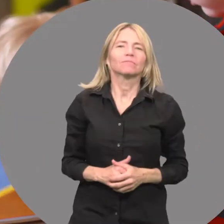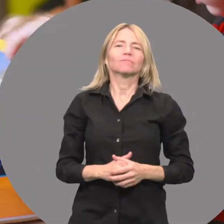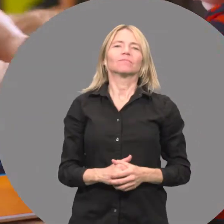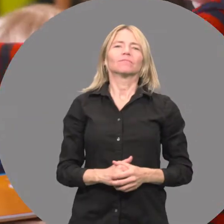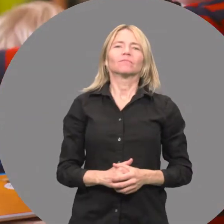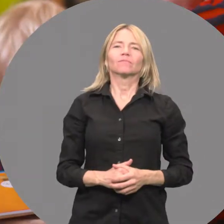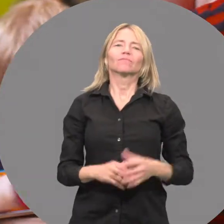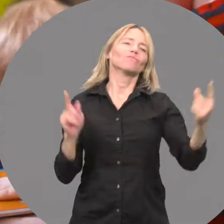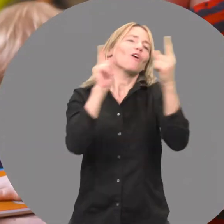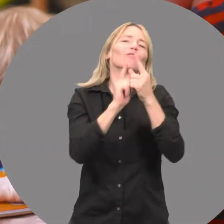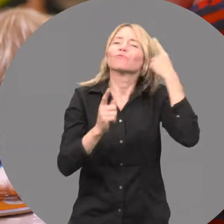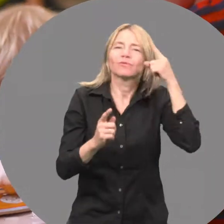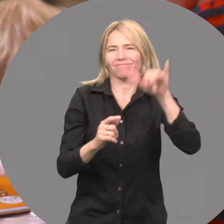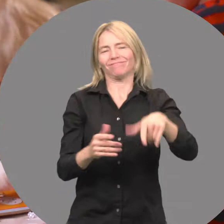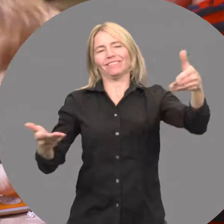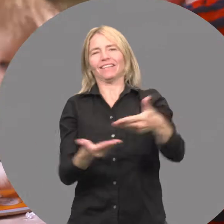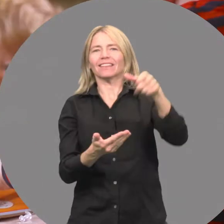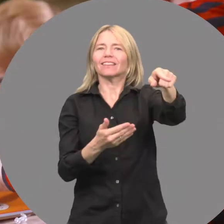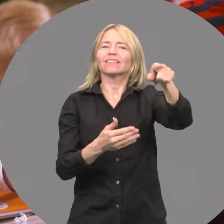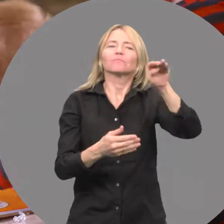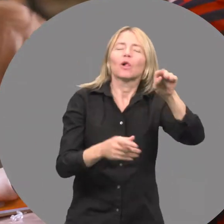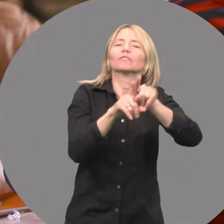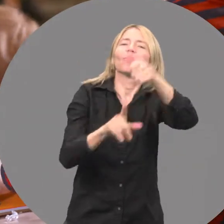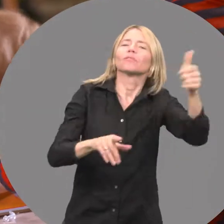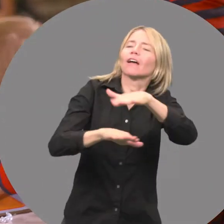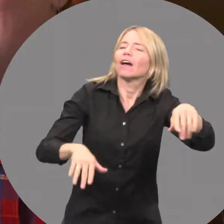pour le présenter à Michele et aux autres enfants du groupe.